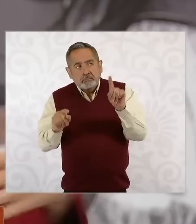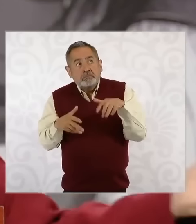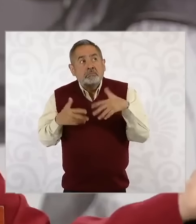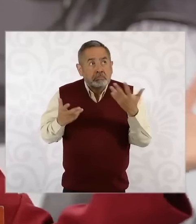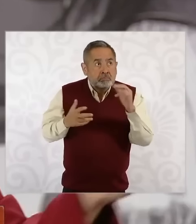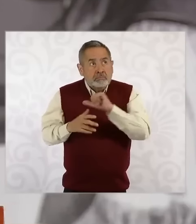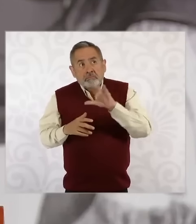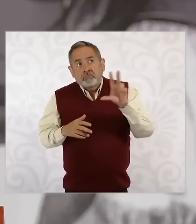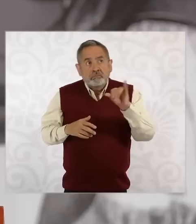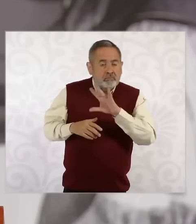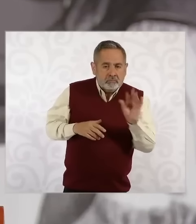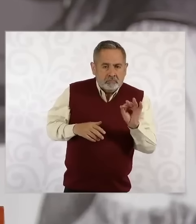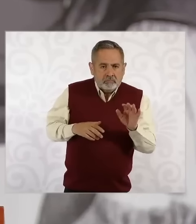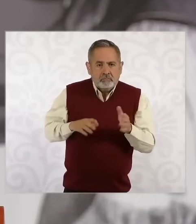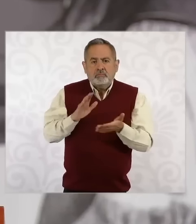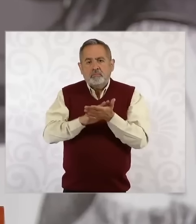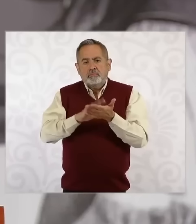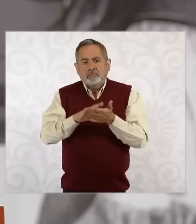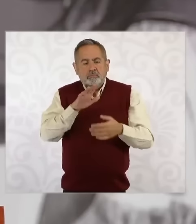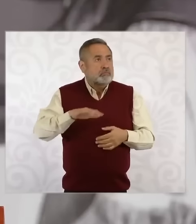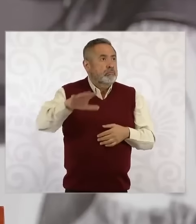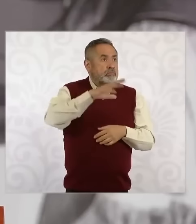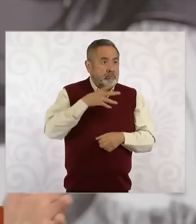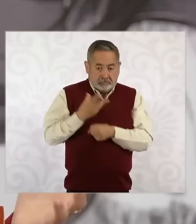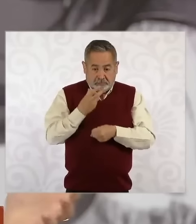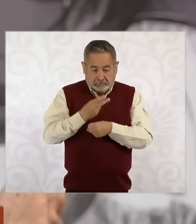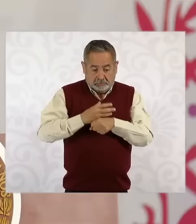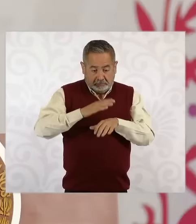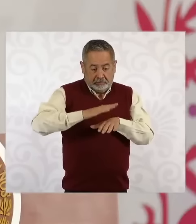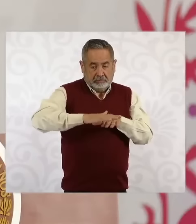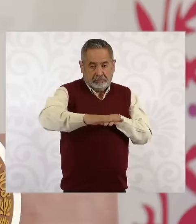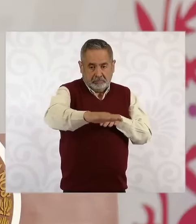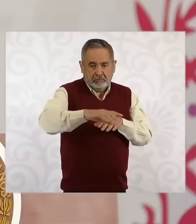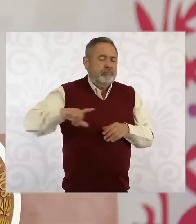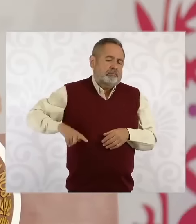pues todos los gobiernos de los estados están felices y la ciudadanía también. Pero si hay